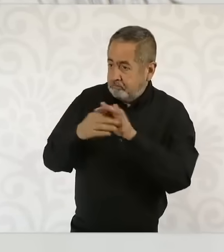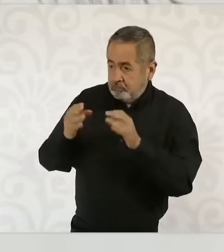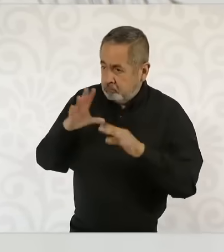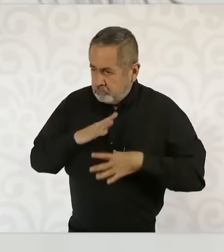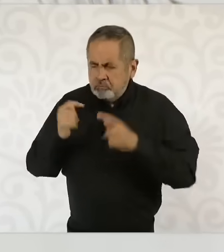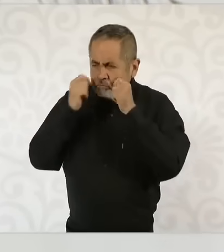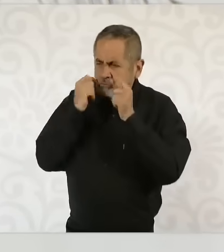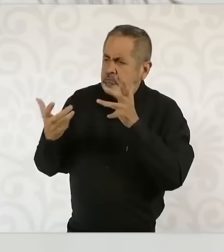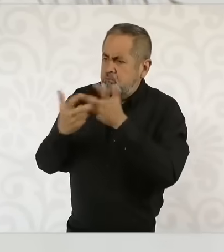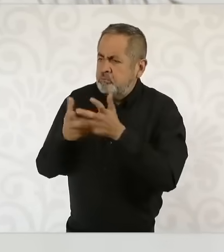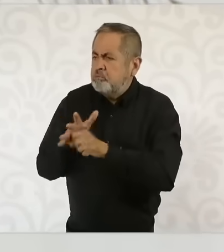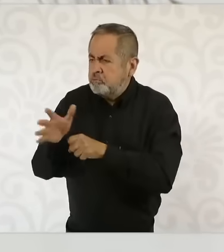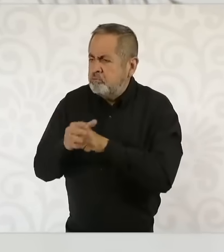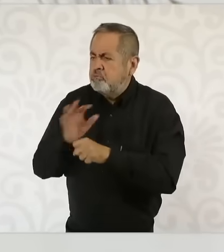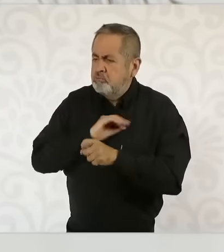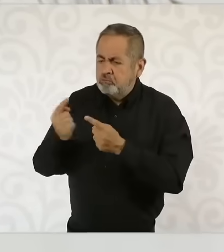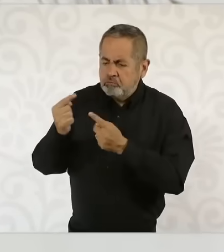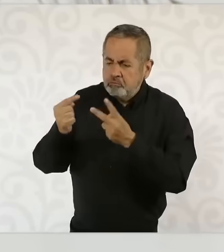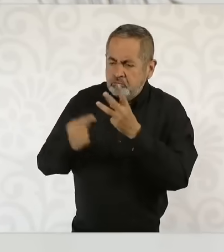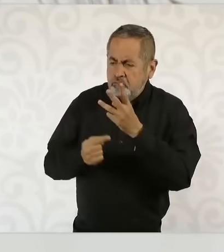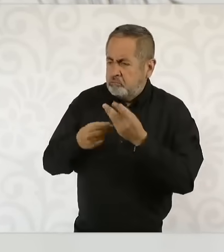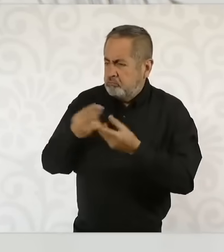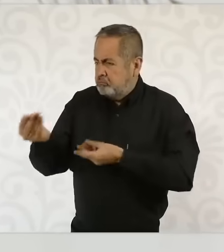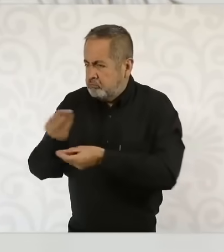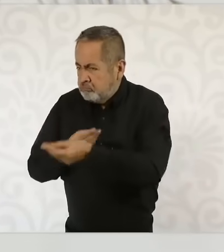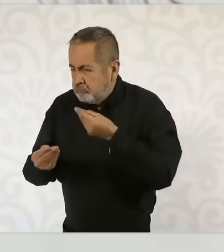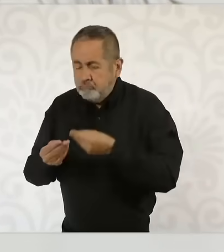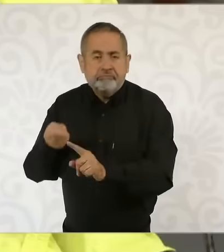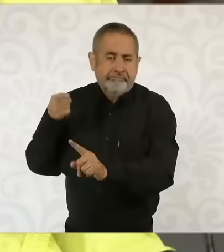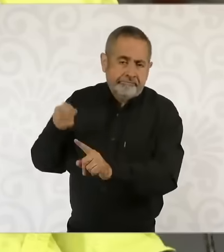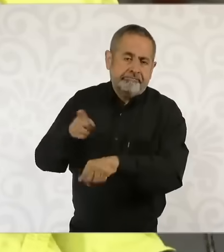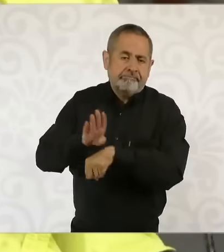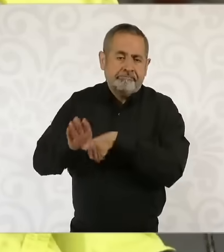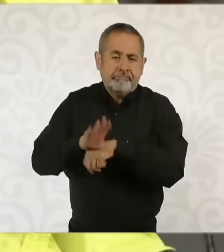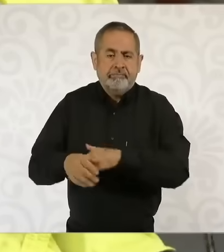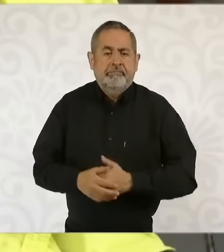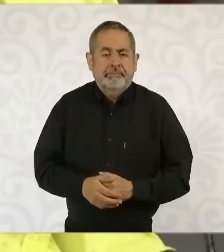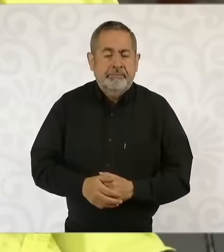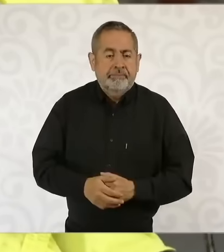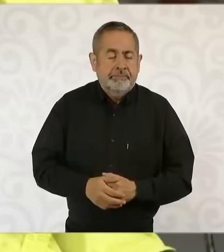y cooperación y uno de ellos, por supuesto, es Brasil. Eh, presidenta, esta mañana eh se dio